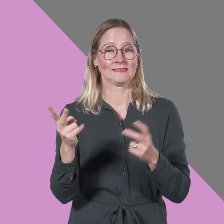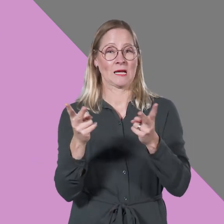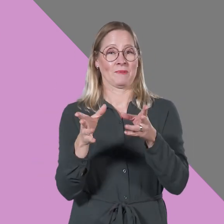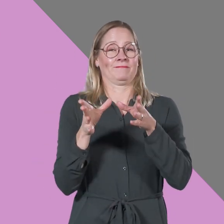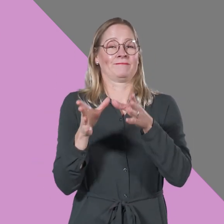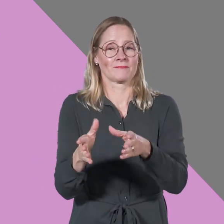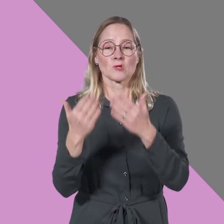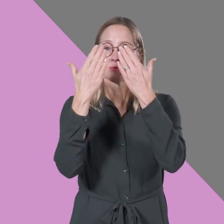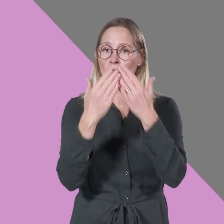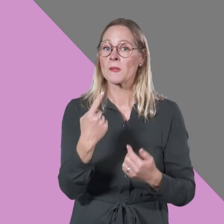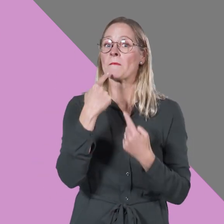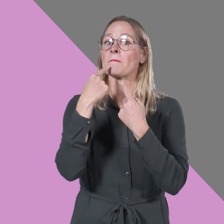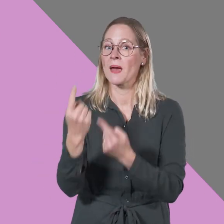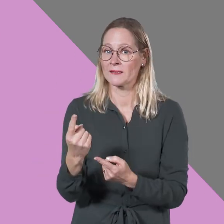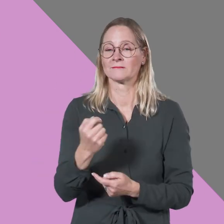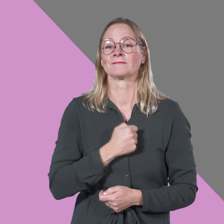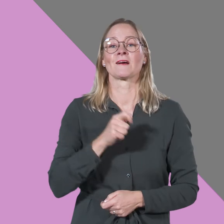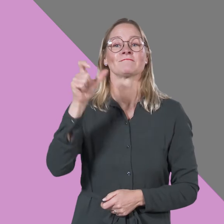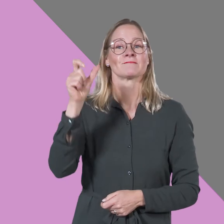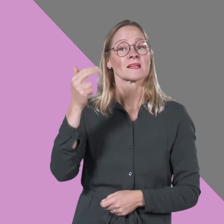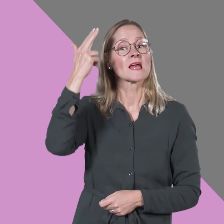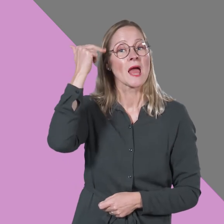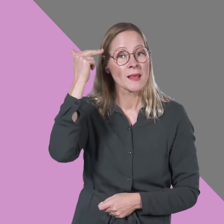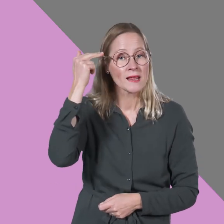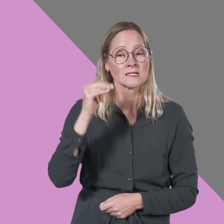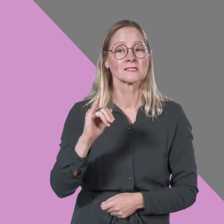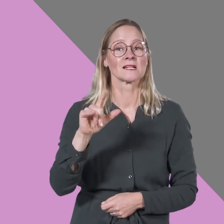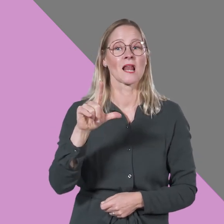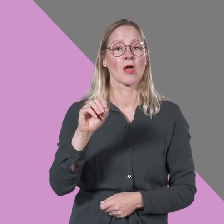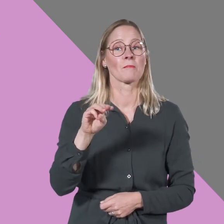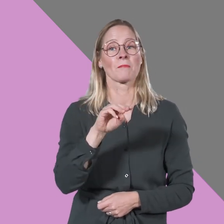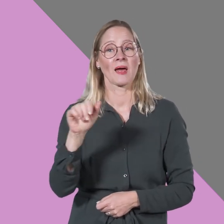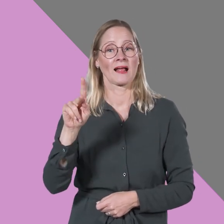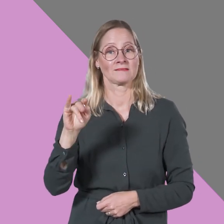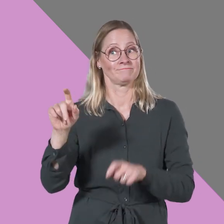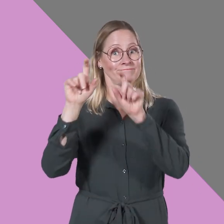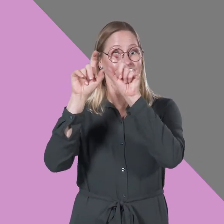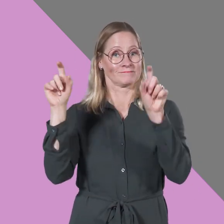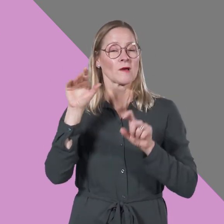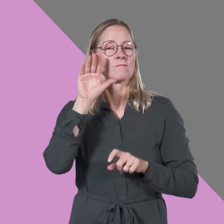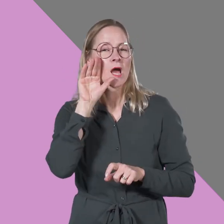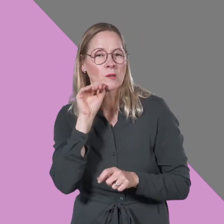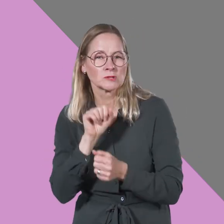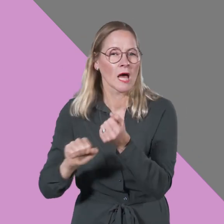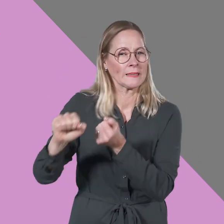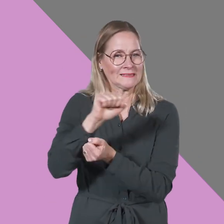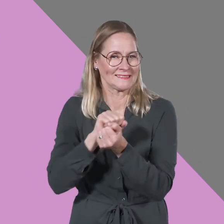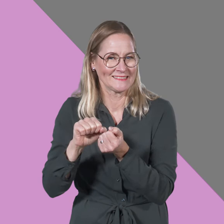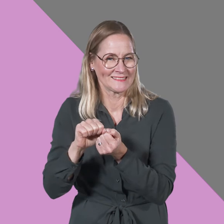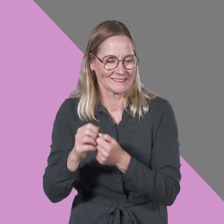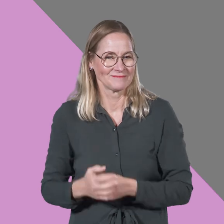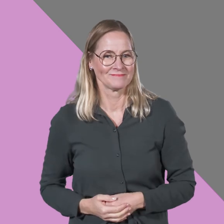ja saman kategorian kunniamaininnan sai Hannele Ilomäen Vanhuusangsti.